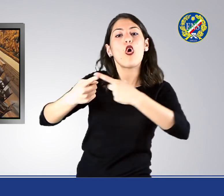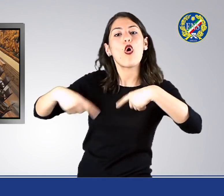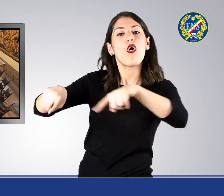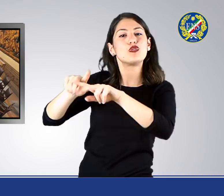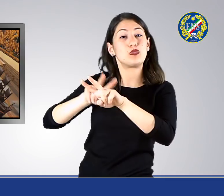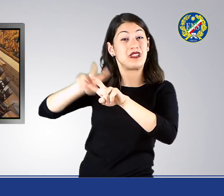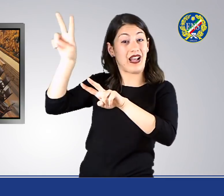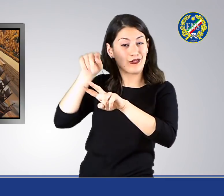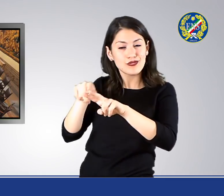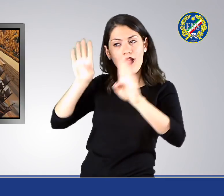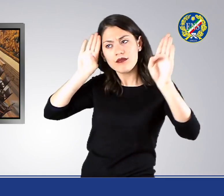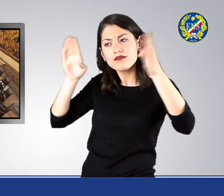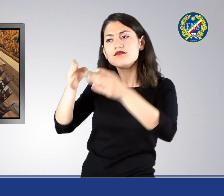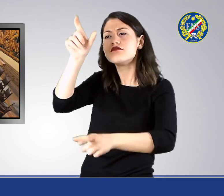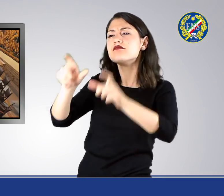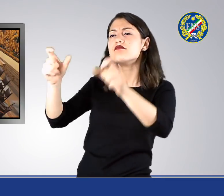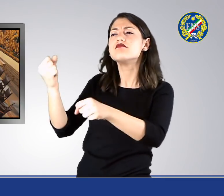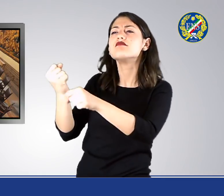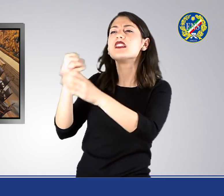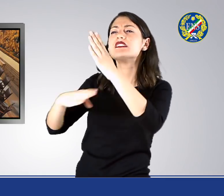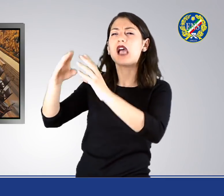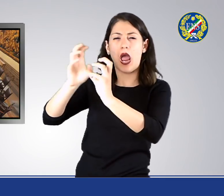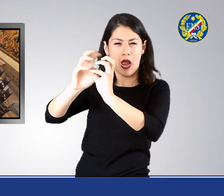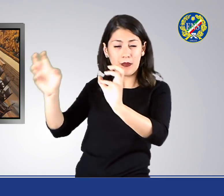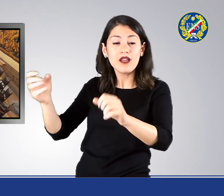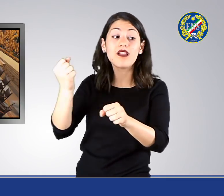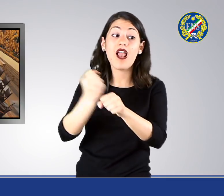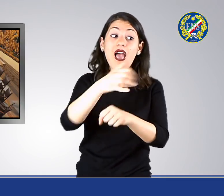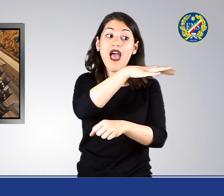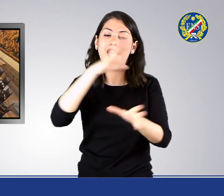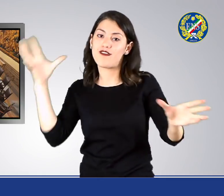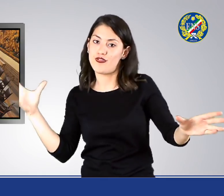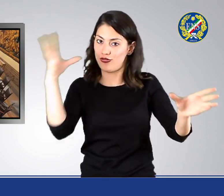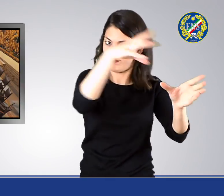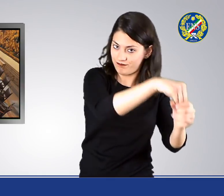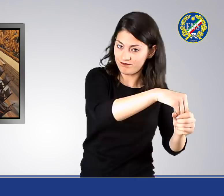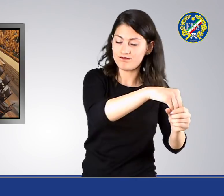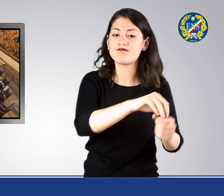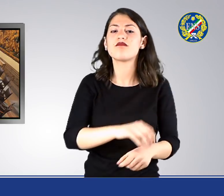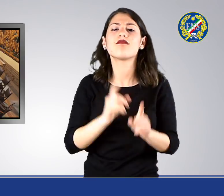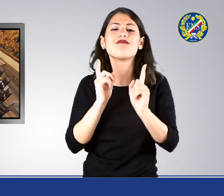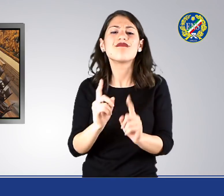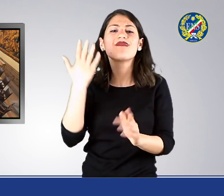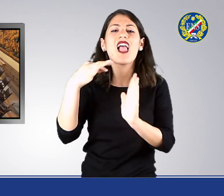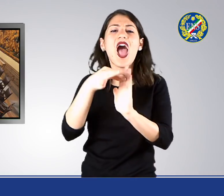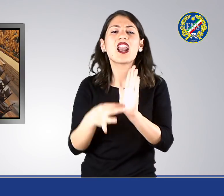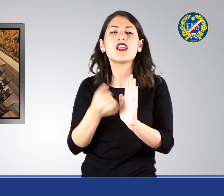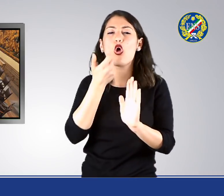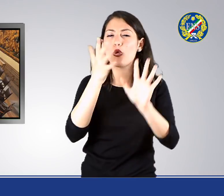è stata costituita con Decreto Ministeriale la Consulta Nazionale per l’integrazione in ambiente di lavoro